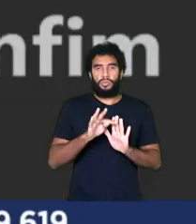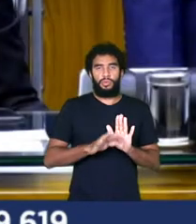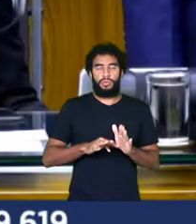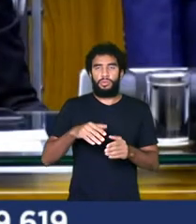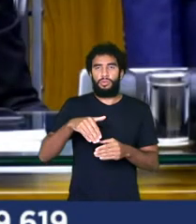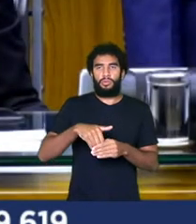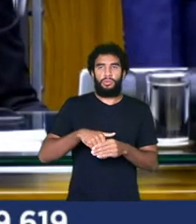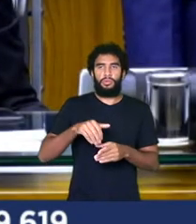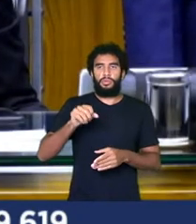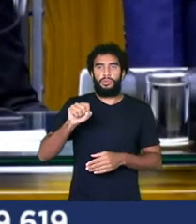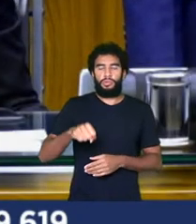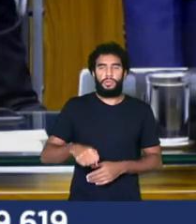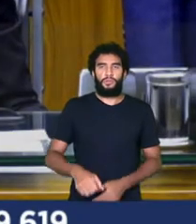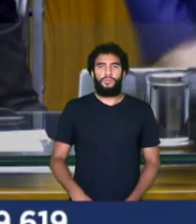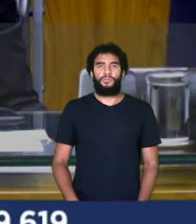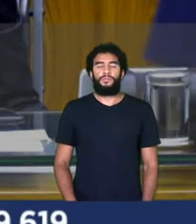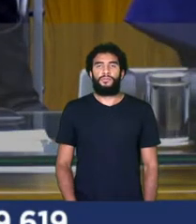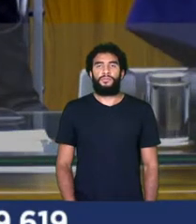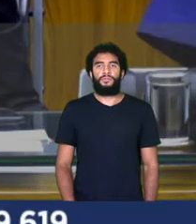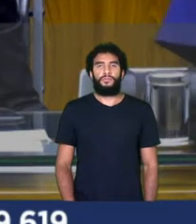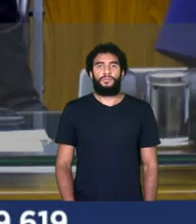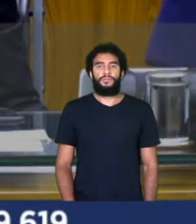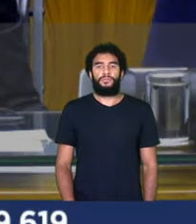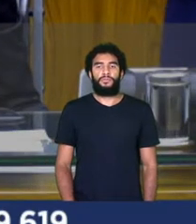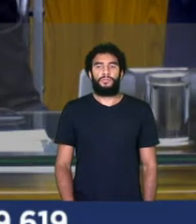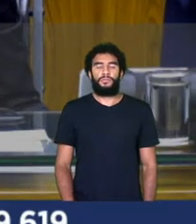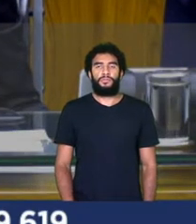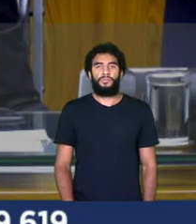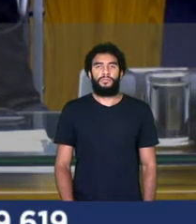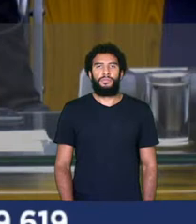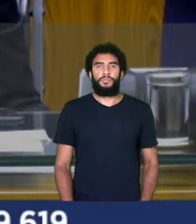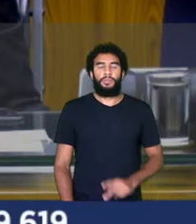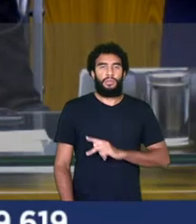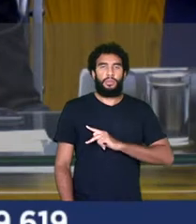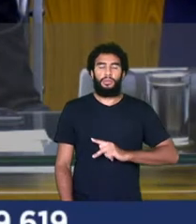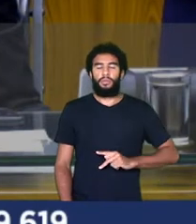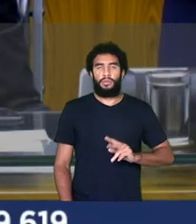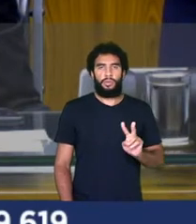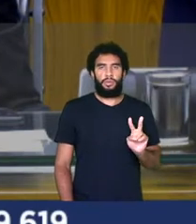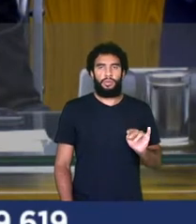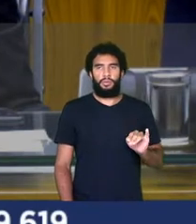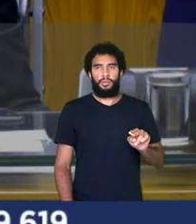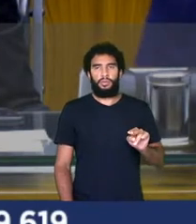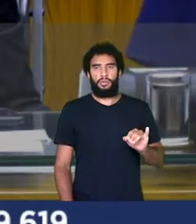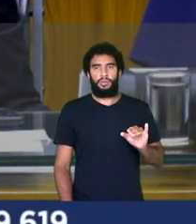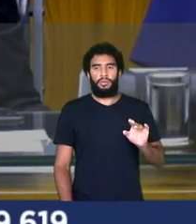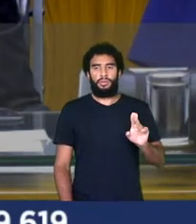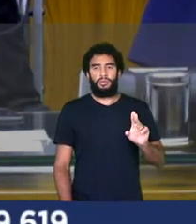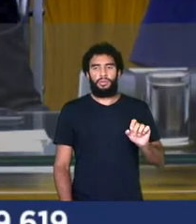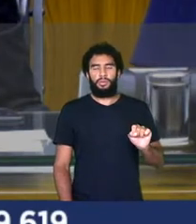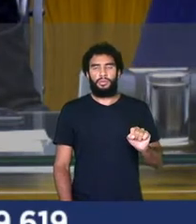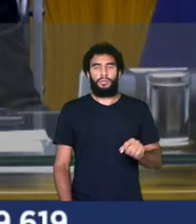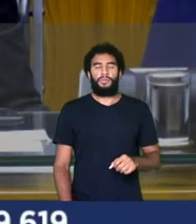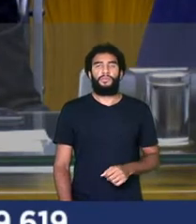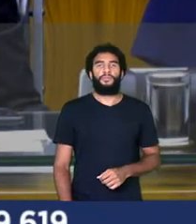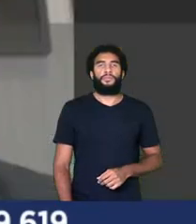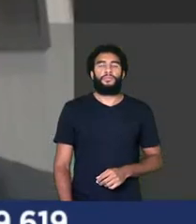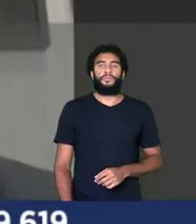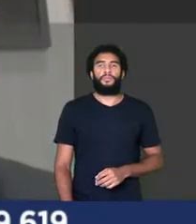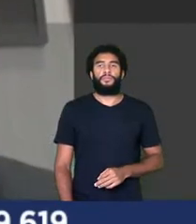CONCORRO LOM ECONÔMICOS. POR ISSO É SIM AO TEXTO. -- [DEPUTADO]: PRESIDENTE, VINÍCIUS CARVALHO DO REPUBLICANOS. [PRESIDENTE]: POR FAVOR, DEPUTADO VINÍCIUS.